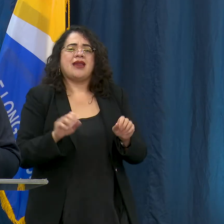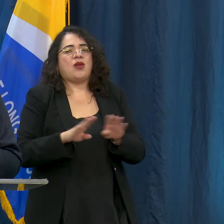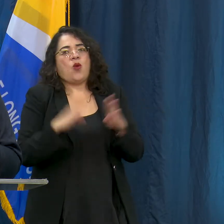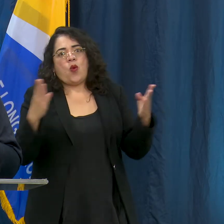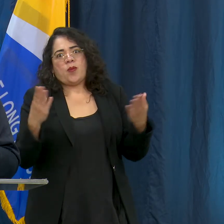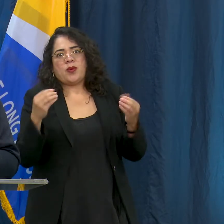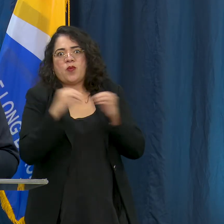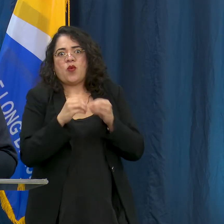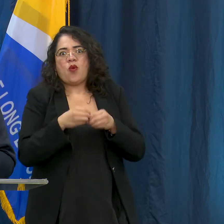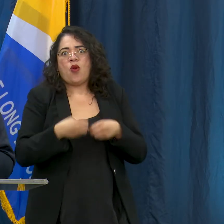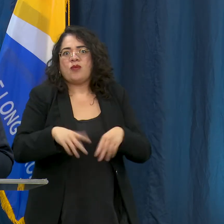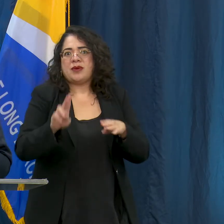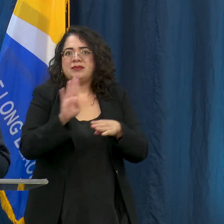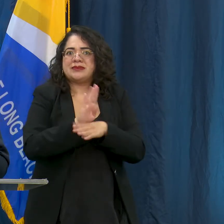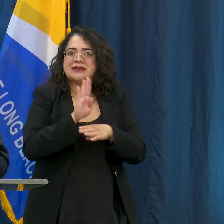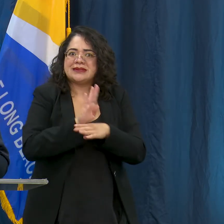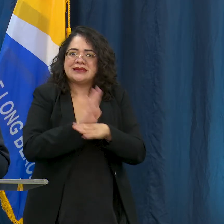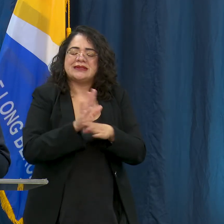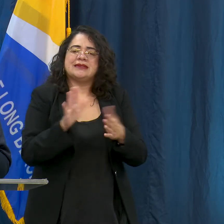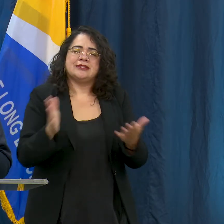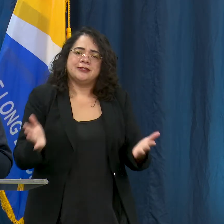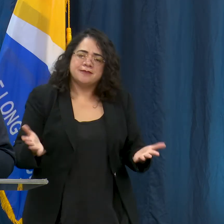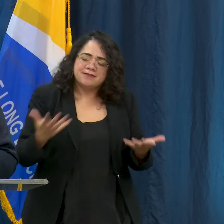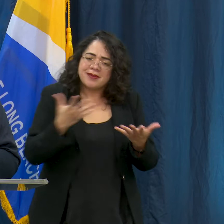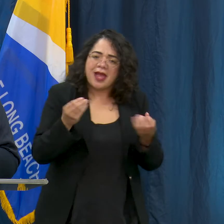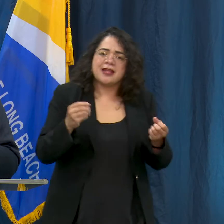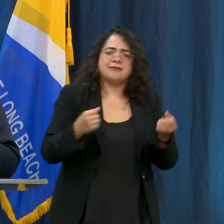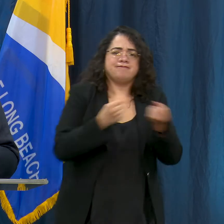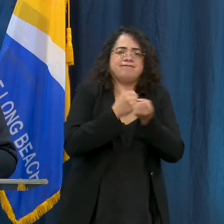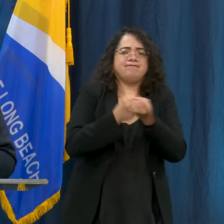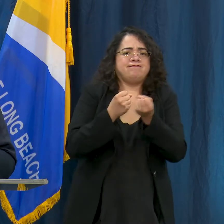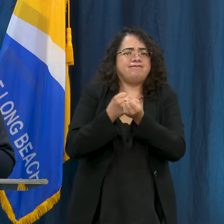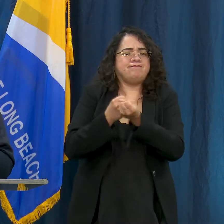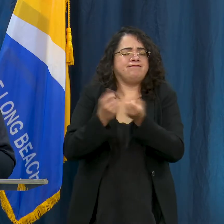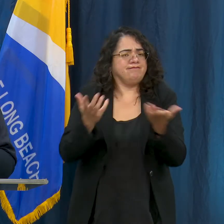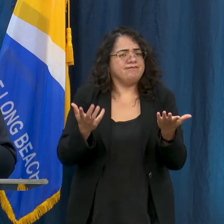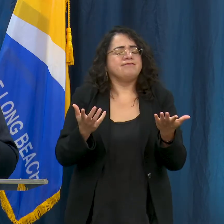más y dar la oportunidad los negocios para poder vendor comida vendor cosas al